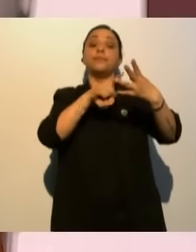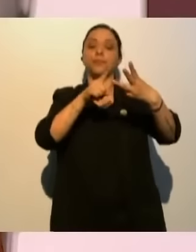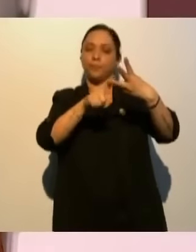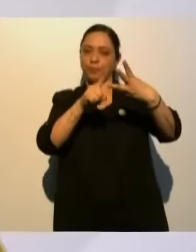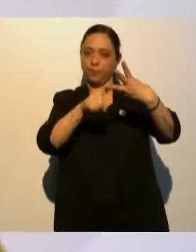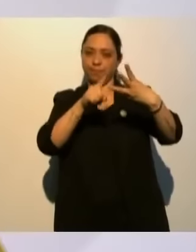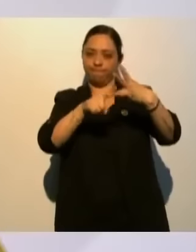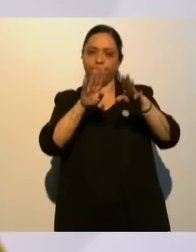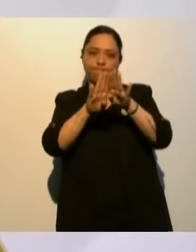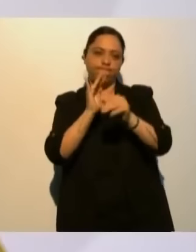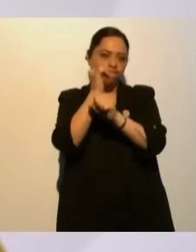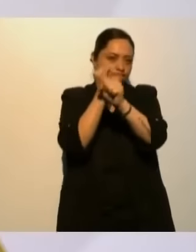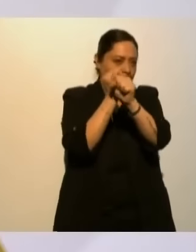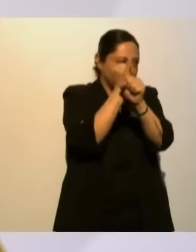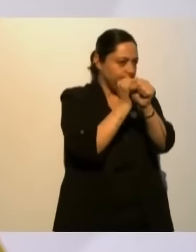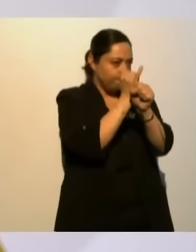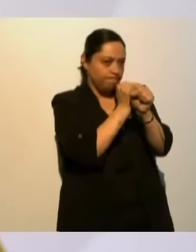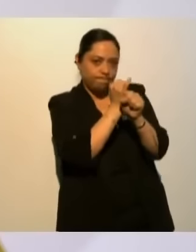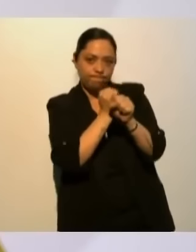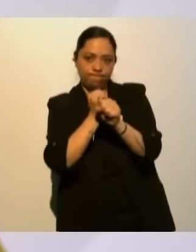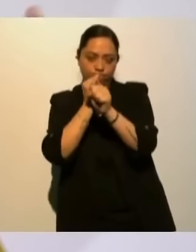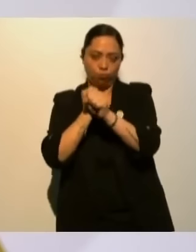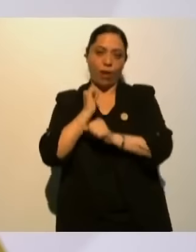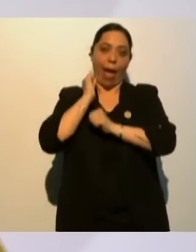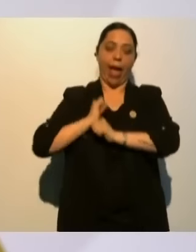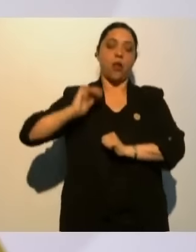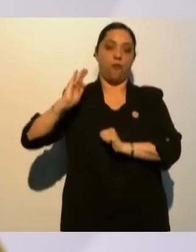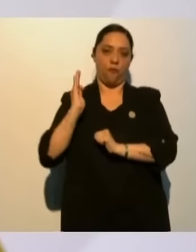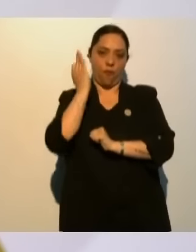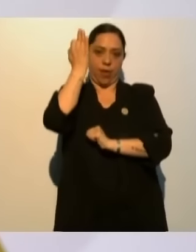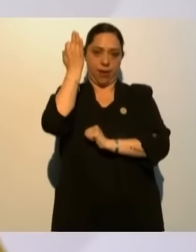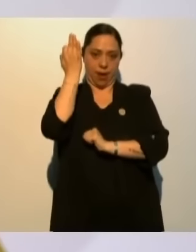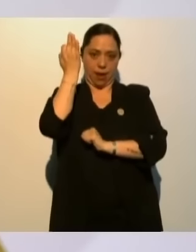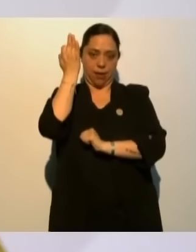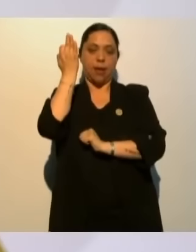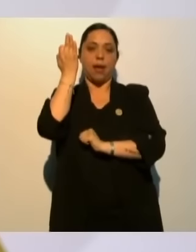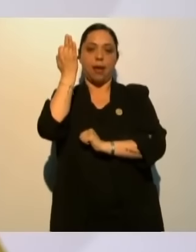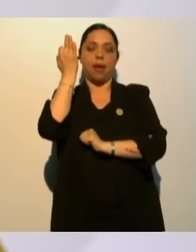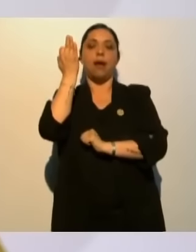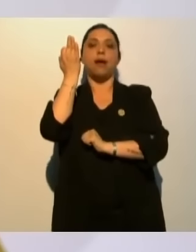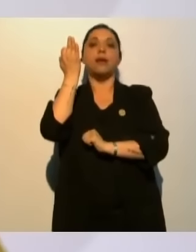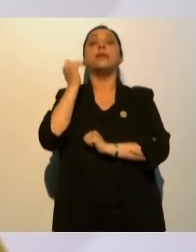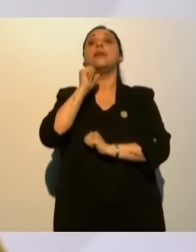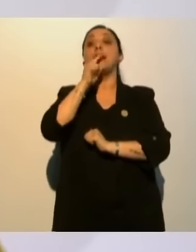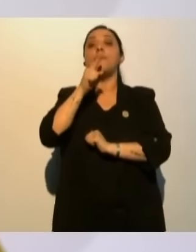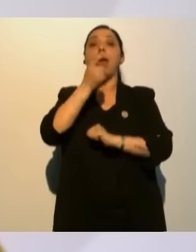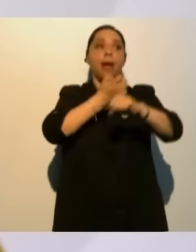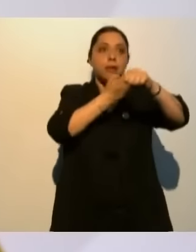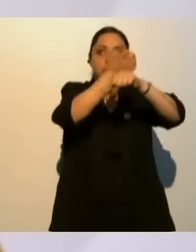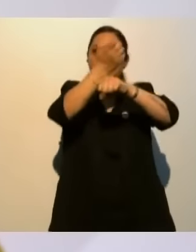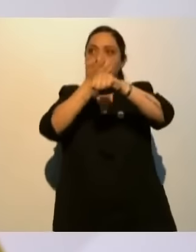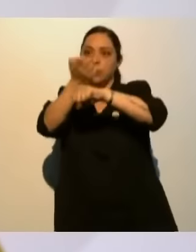realiza desde la federación y en la que cooperamos con todos los estados de la república Y con la